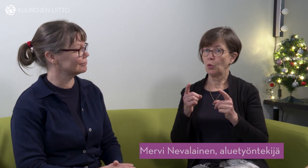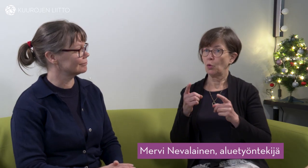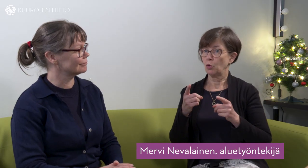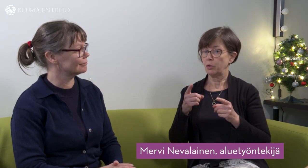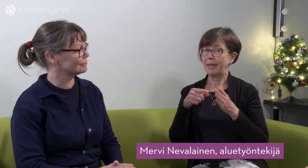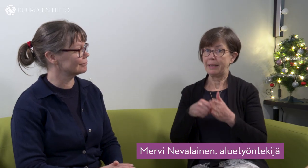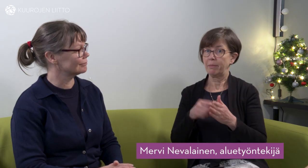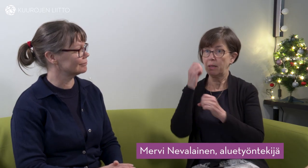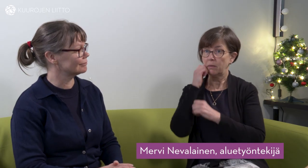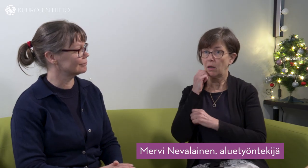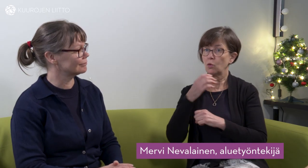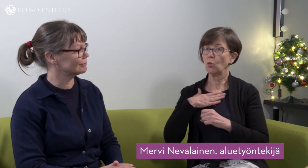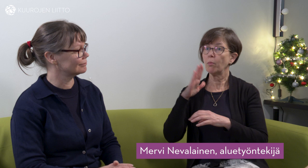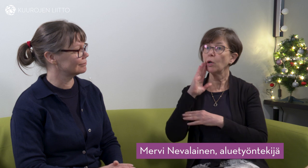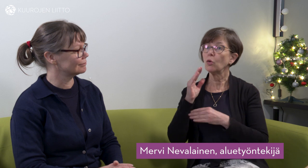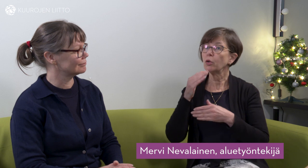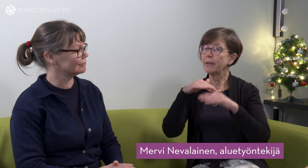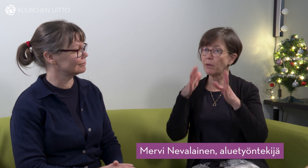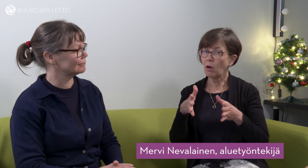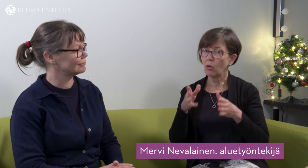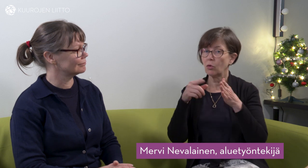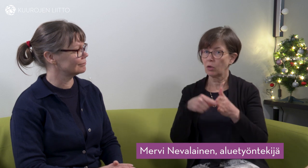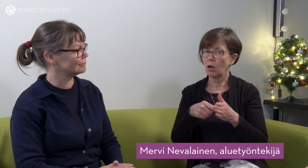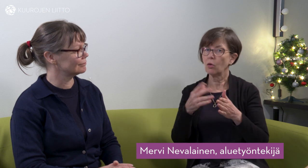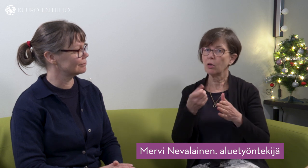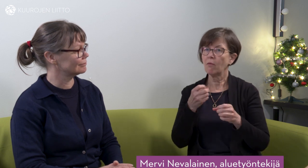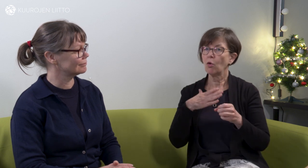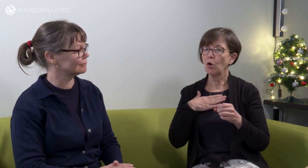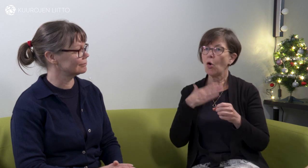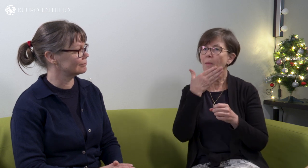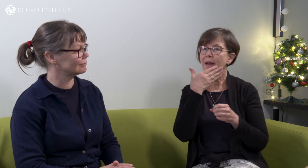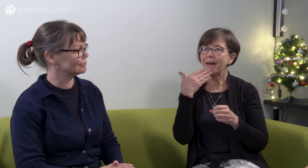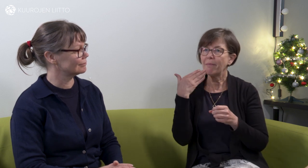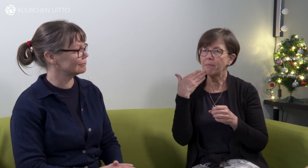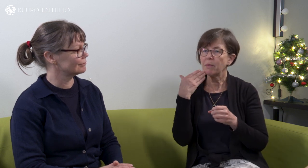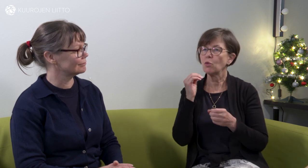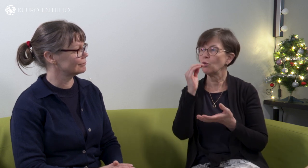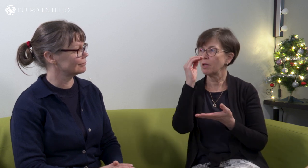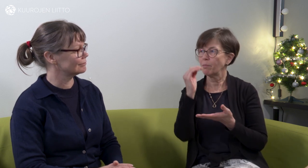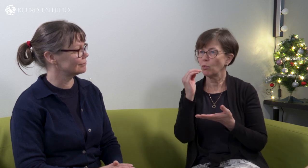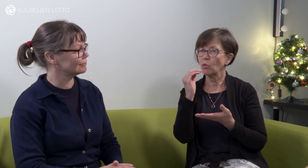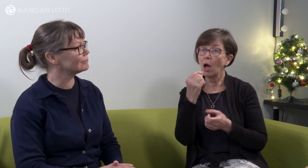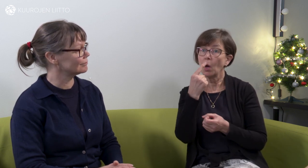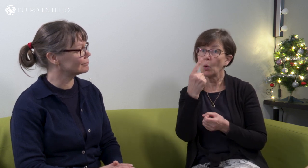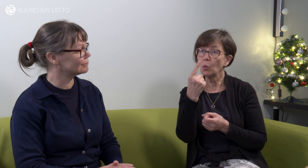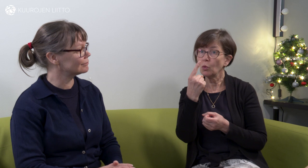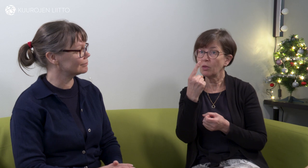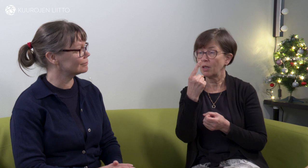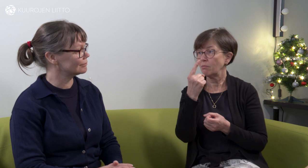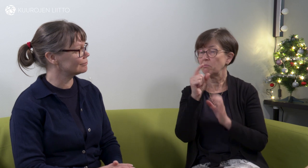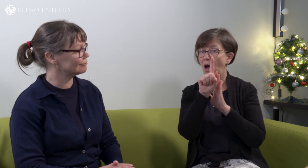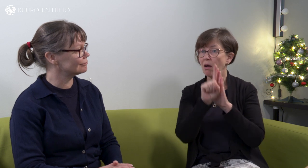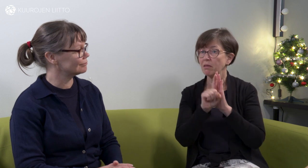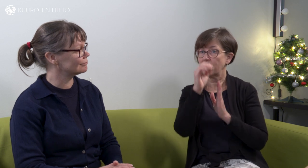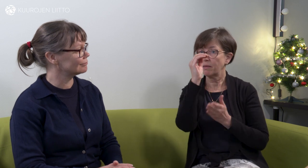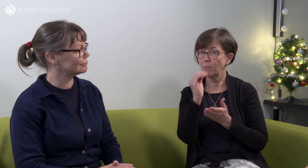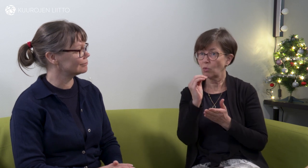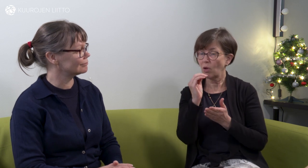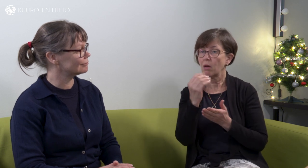Jos asuu omakotitalossa, huonelämpötilaa voi laskea asteen verran.